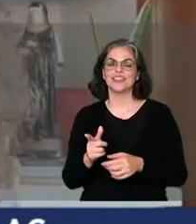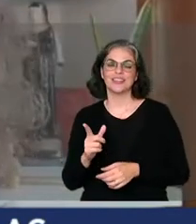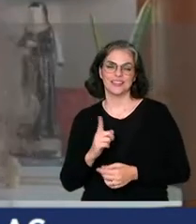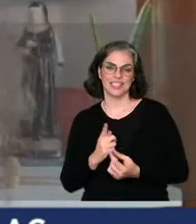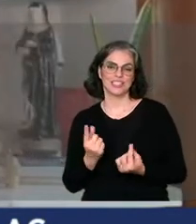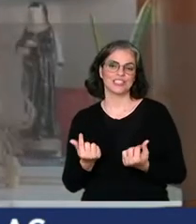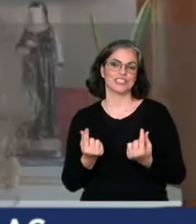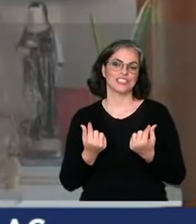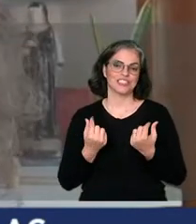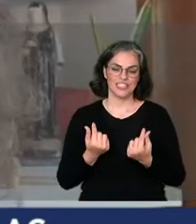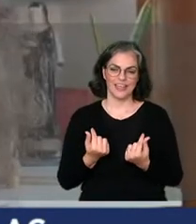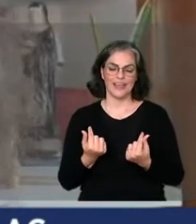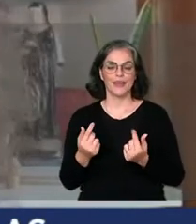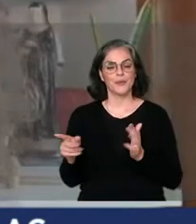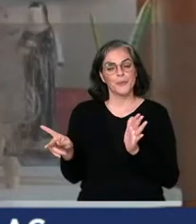DINHEIRO QUE É DA CULTURA, E QUE ESTAVA SE PERDENDO OU